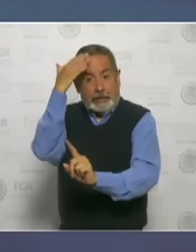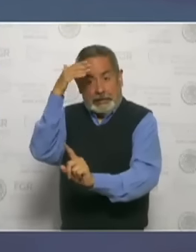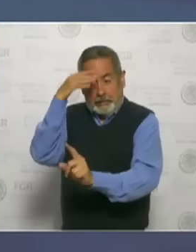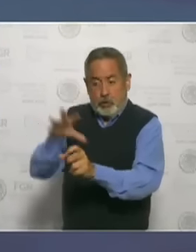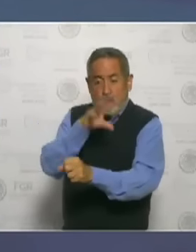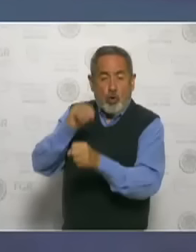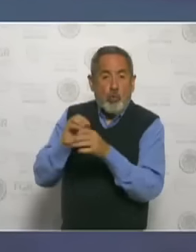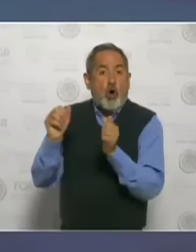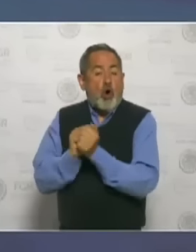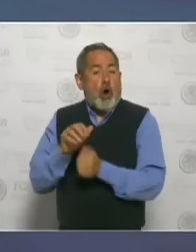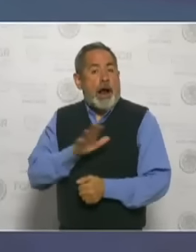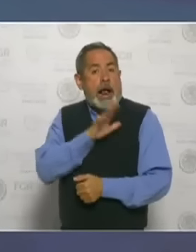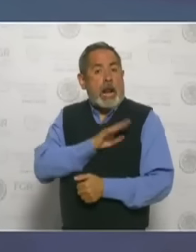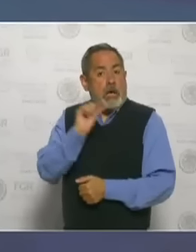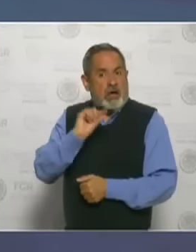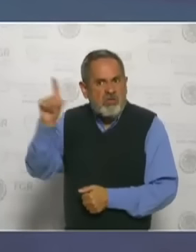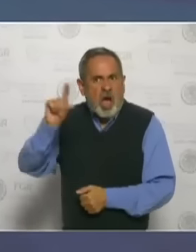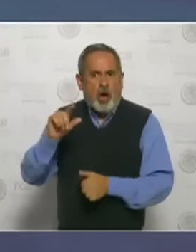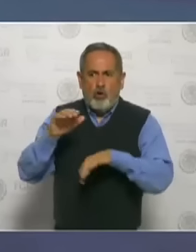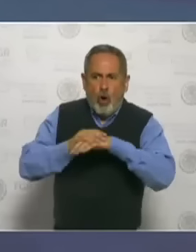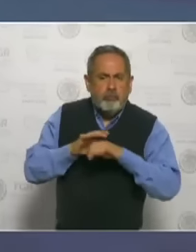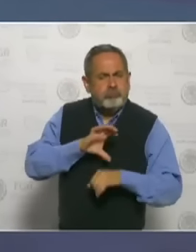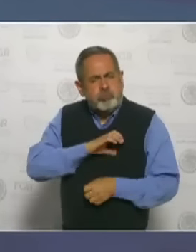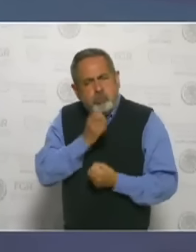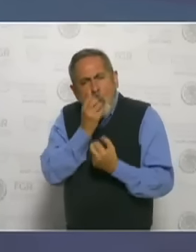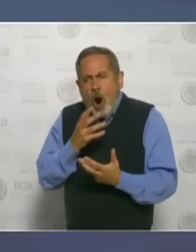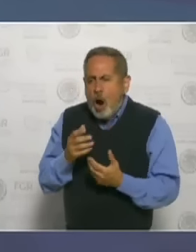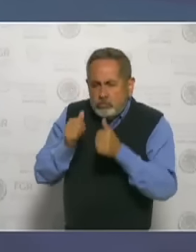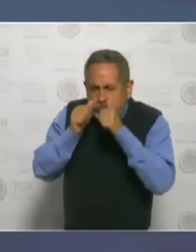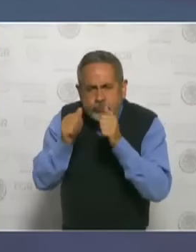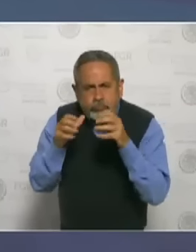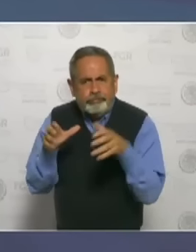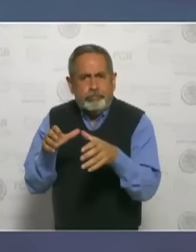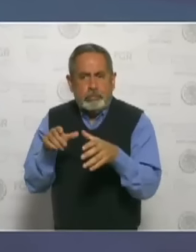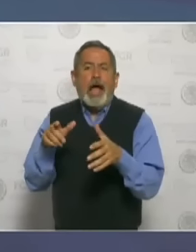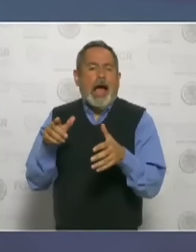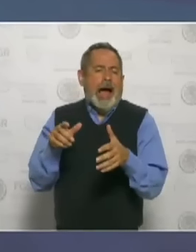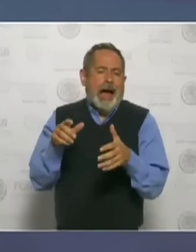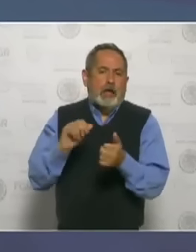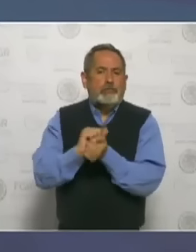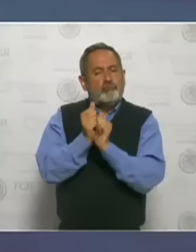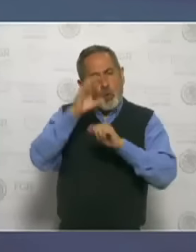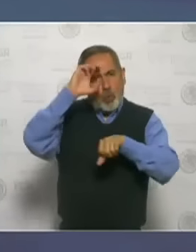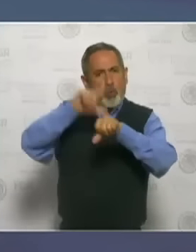con calidad y con calidez y la promoción de una cultura de paz que trascienda lo